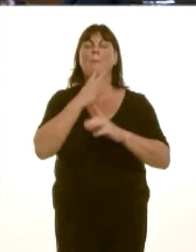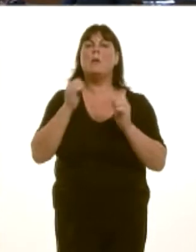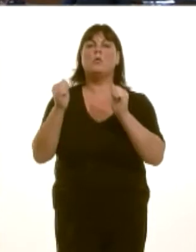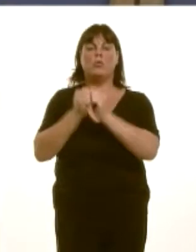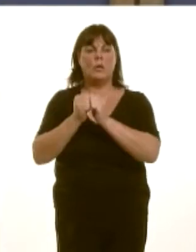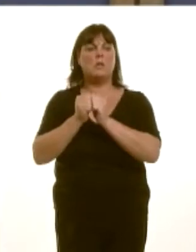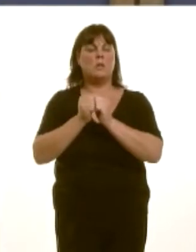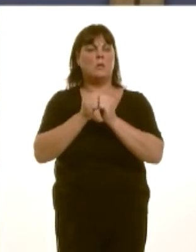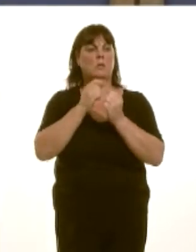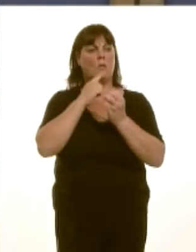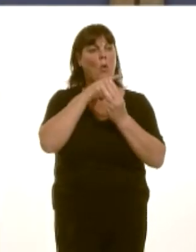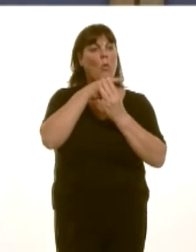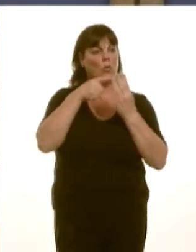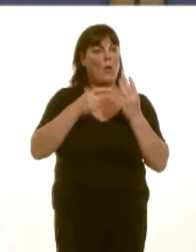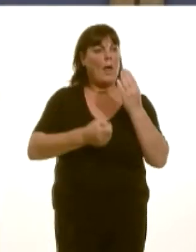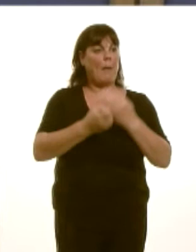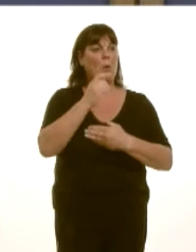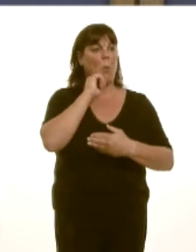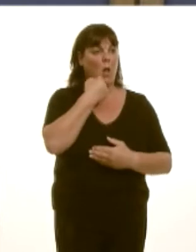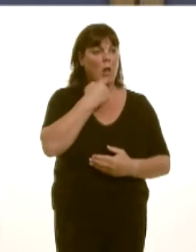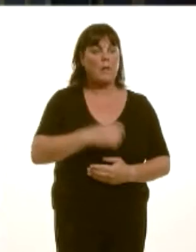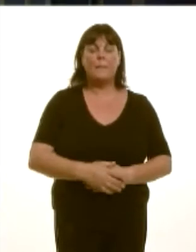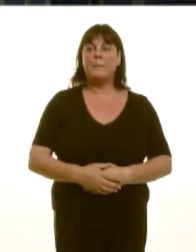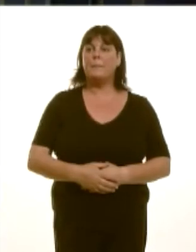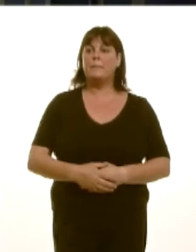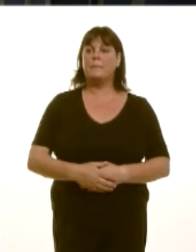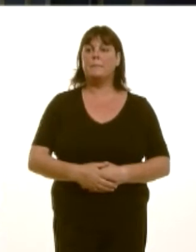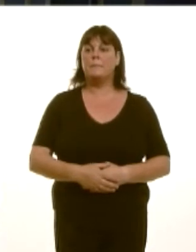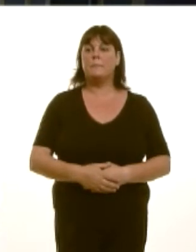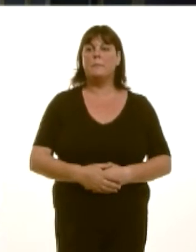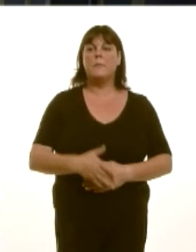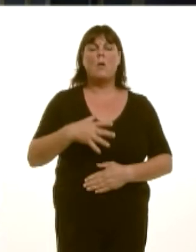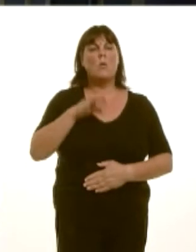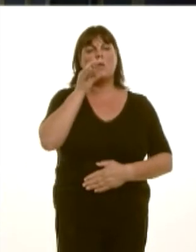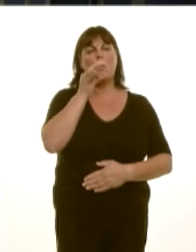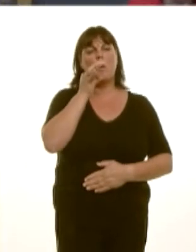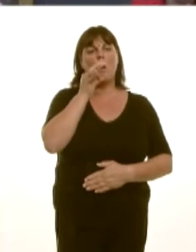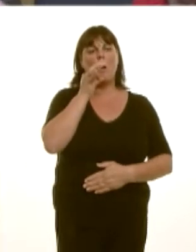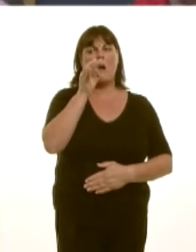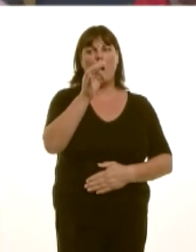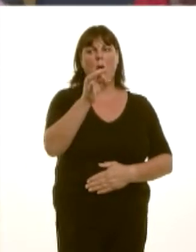Pa wybodaeth y mae Llywodraeth Cymru yn ei chael oddi wrth Lywodraeth y DU am effaith diwygio lles?